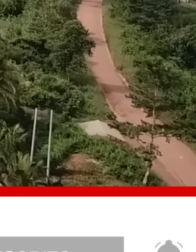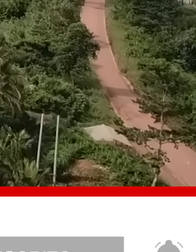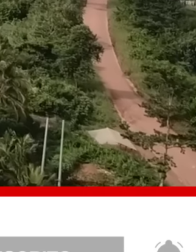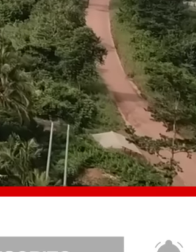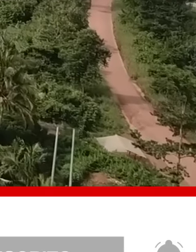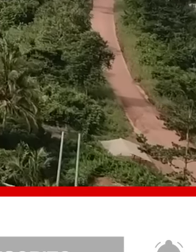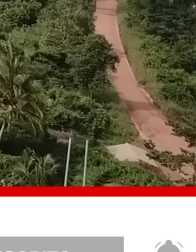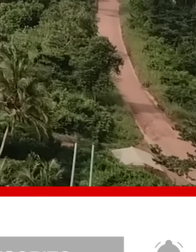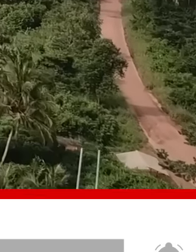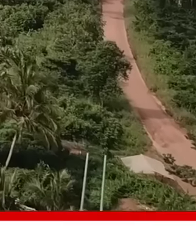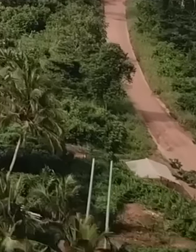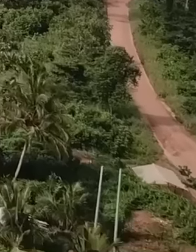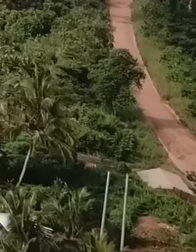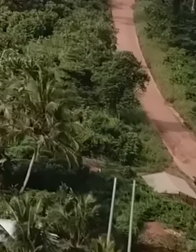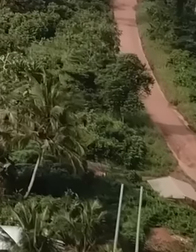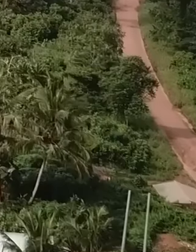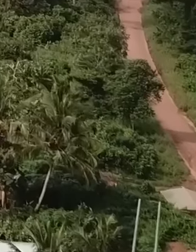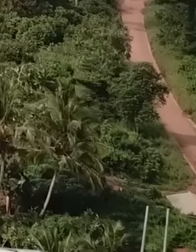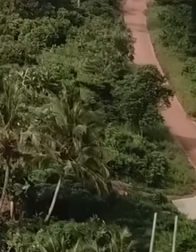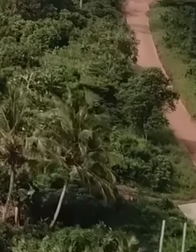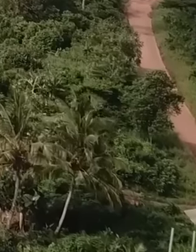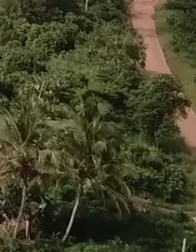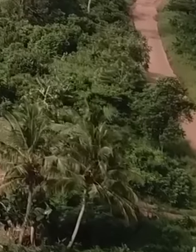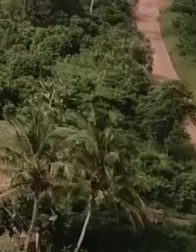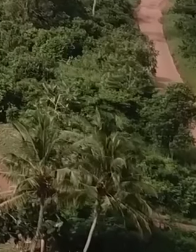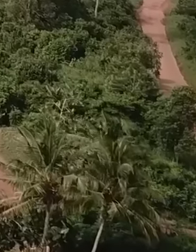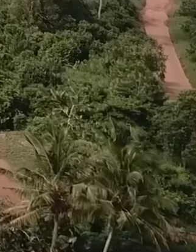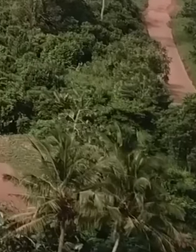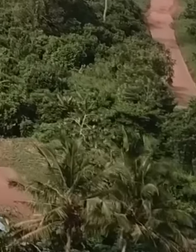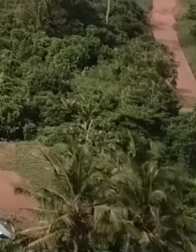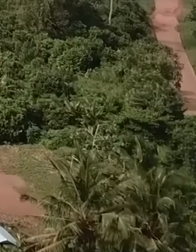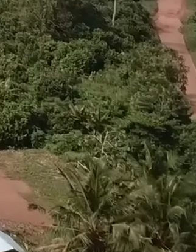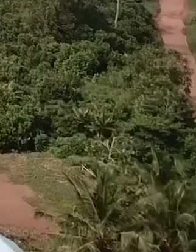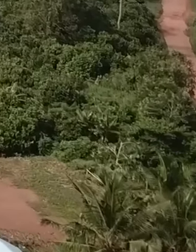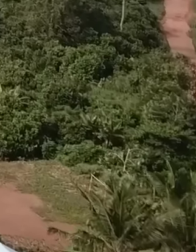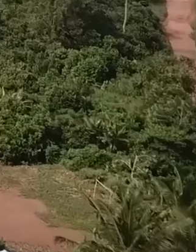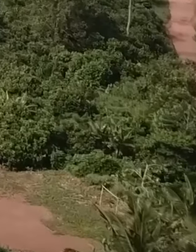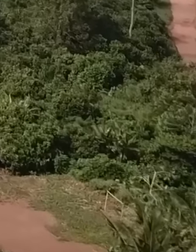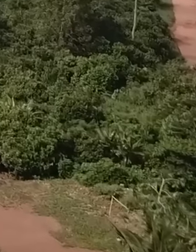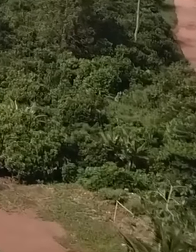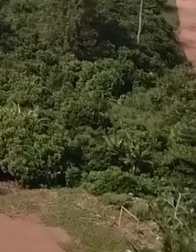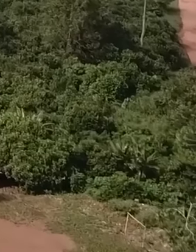y el objetivo de este encuentro es que trabajemos juntas y Juntos por el bien